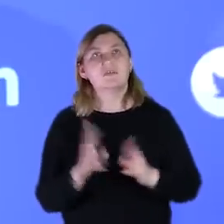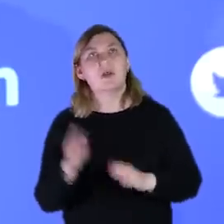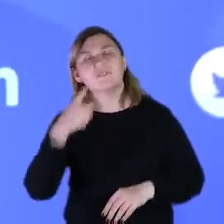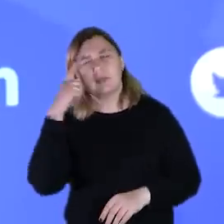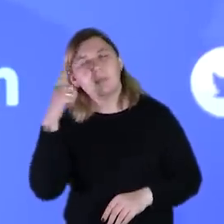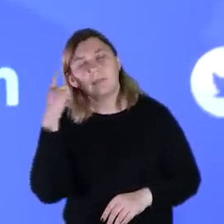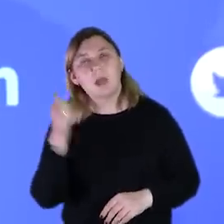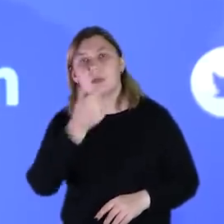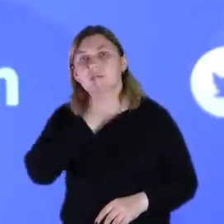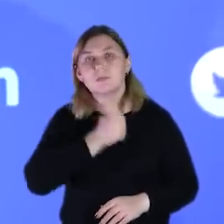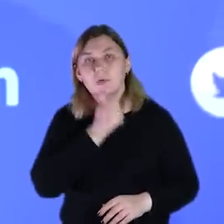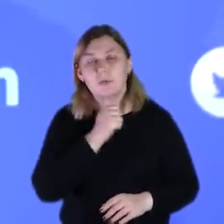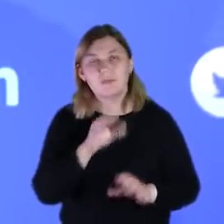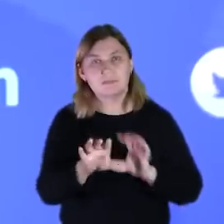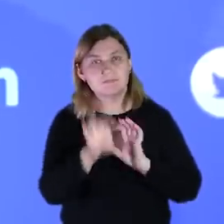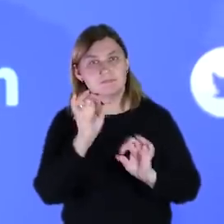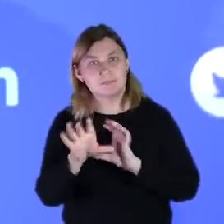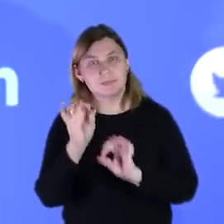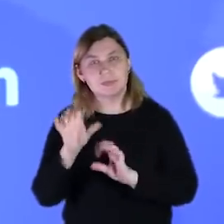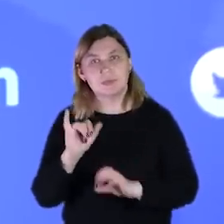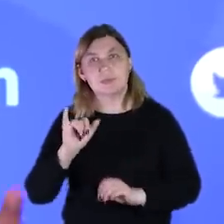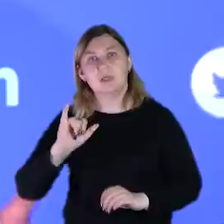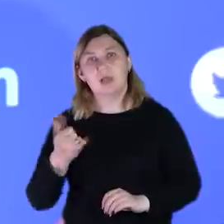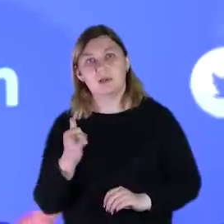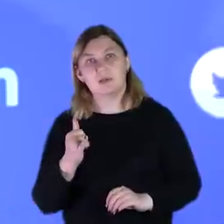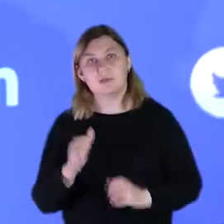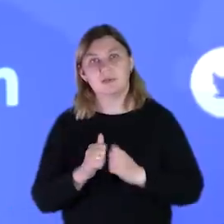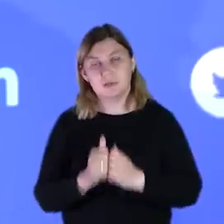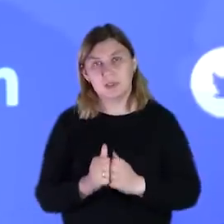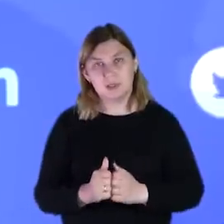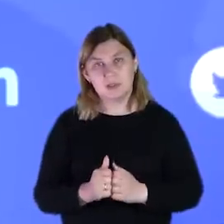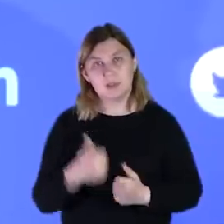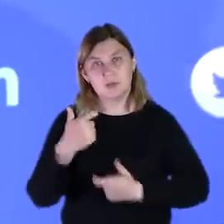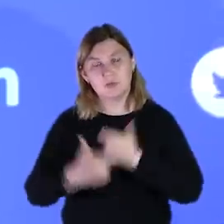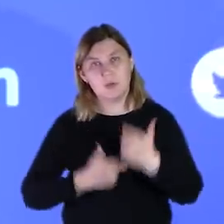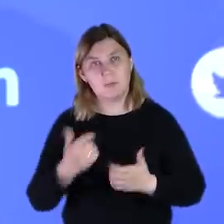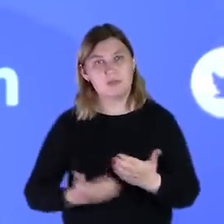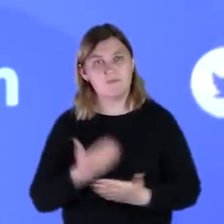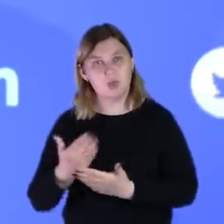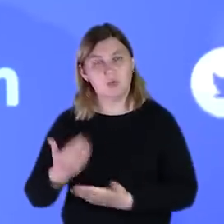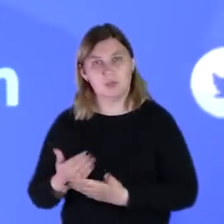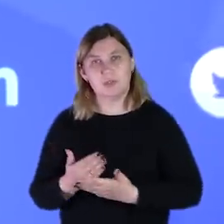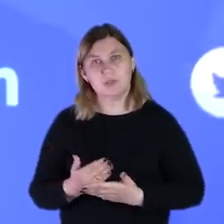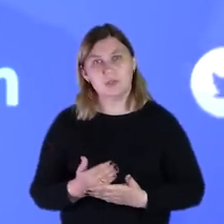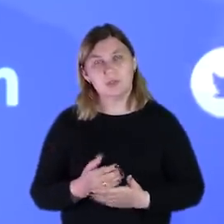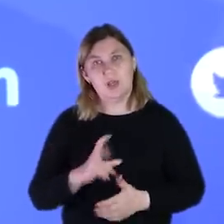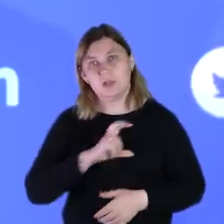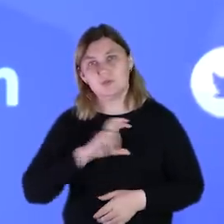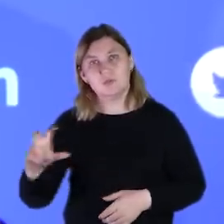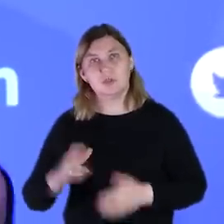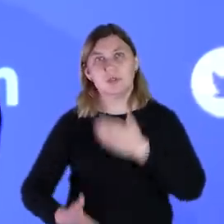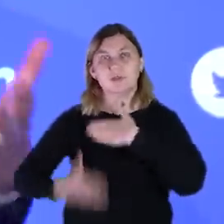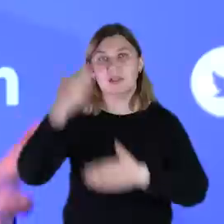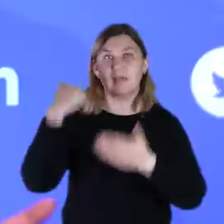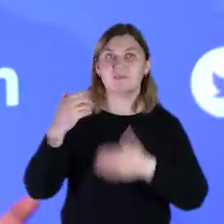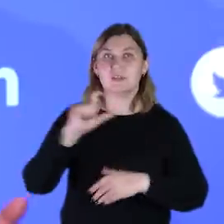i spróbować wyciągnąć jakąś konkluzję i zbudować bazę wnioskową. Czy w ówczesnych realiach